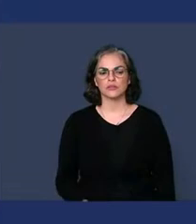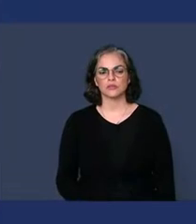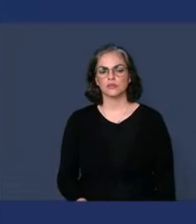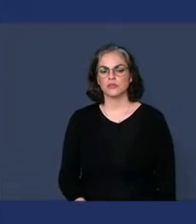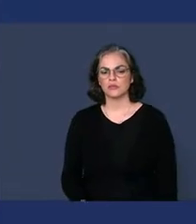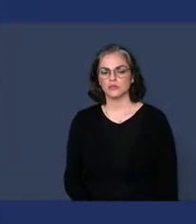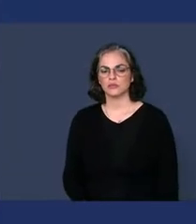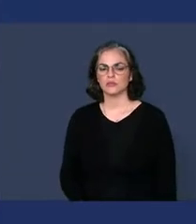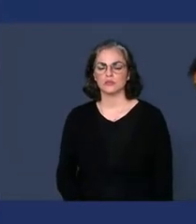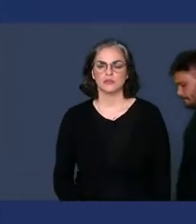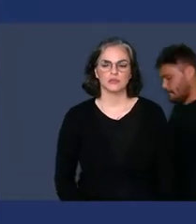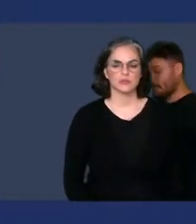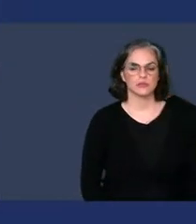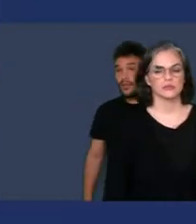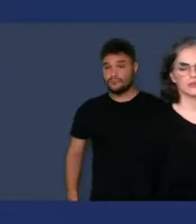REEMBOLSO ÁVEIS, RECURSO DO